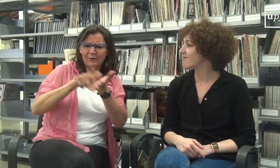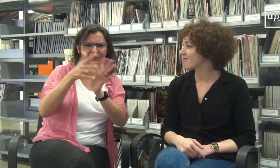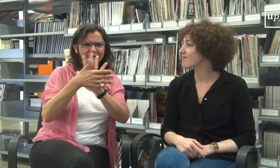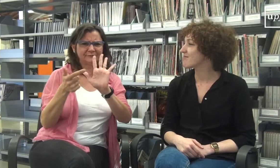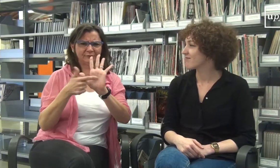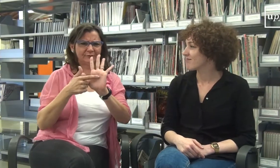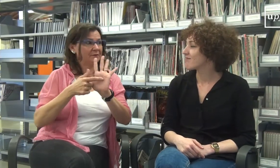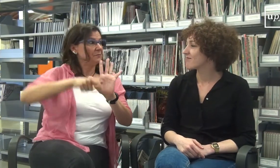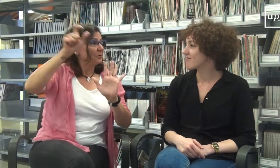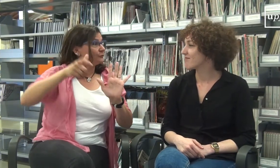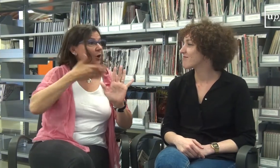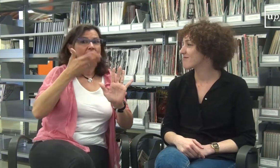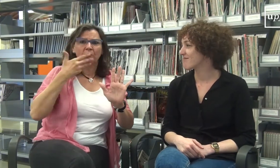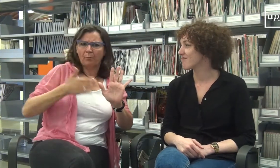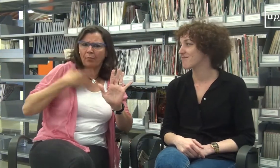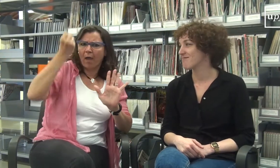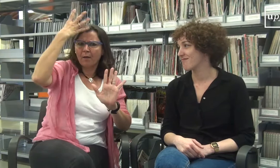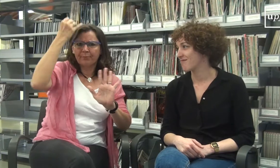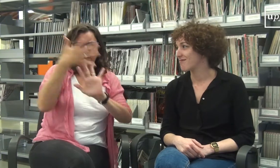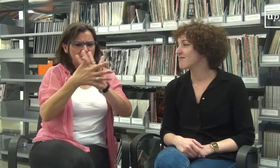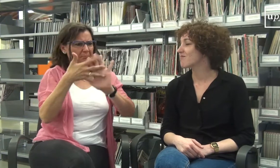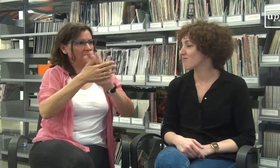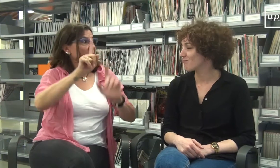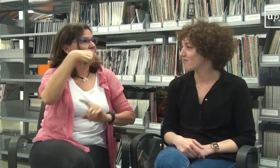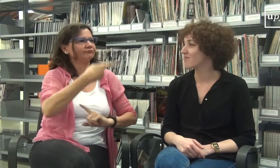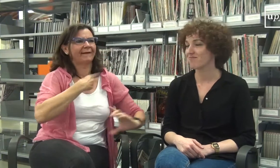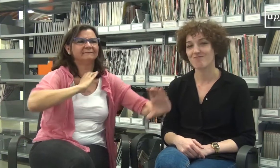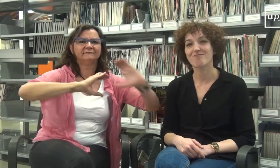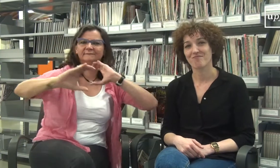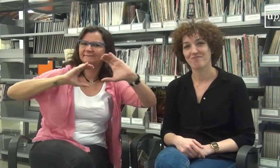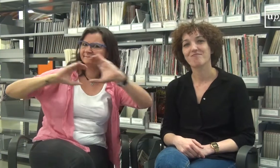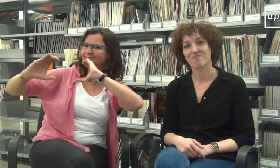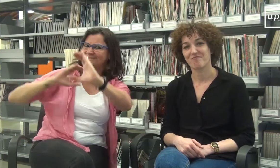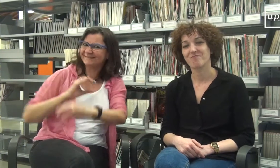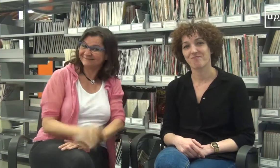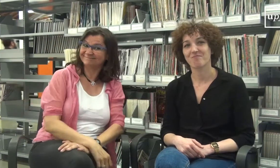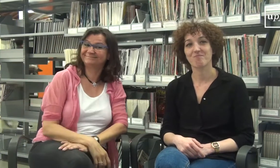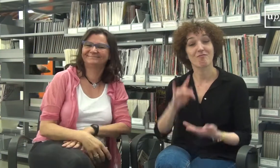Si les persones oients apreneu llengua de signes ens podrem comunicar.